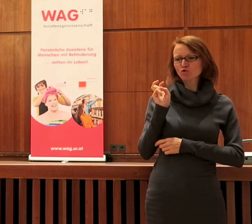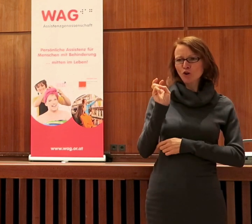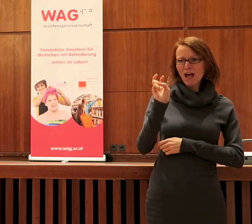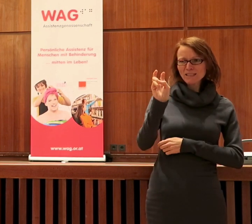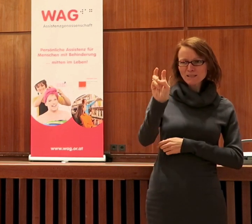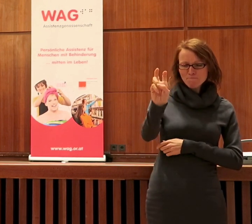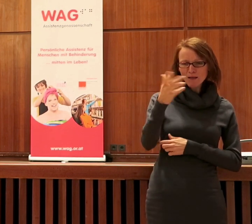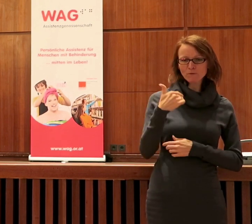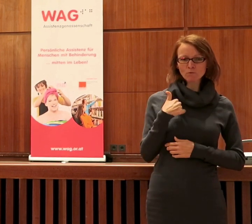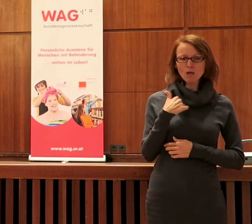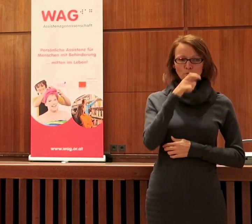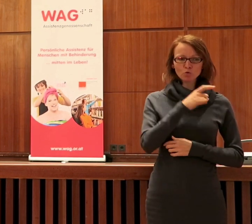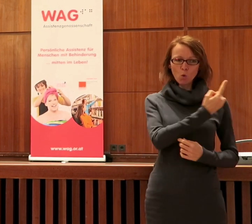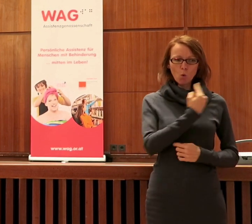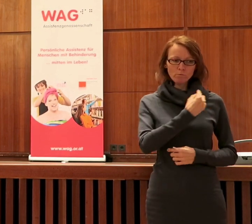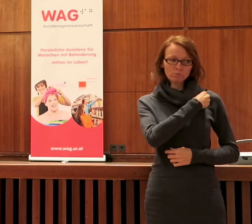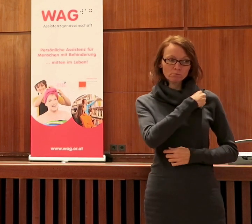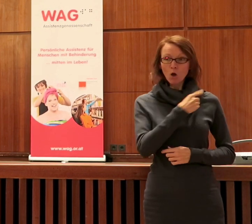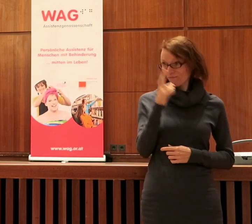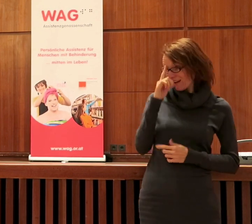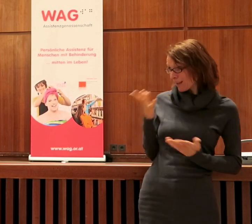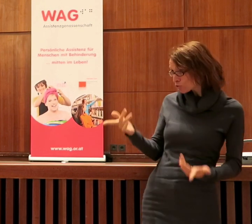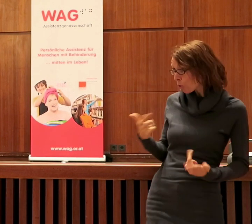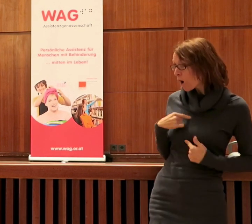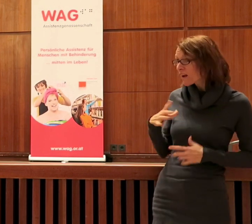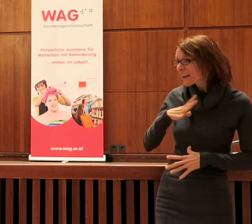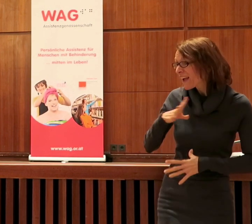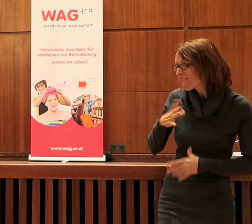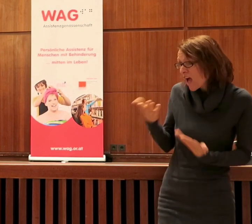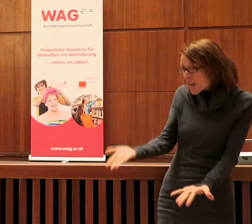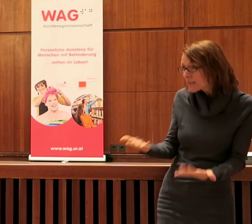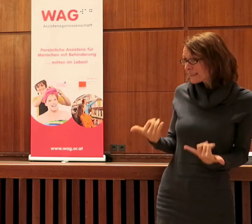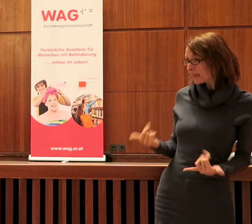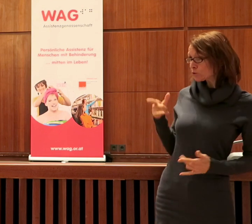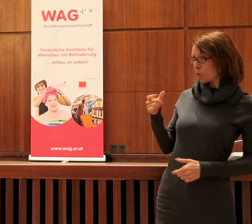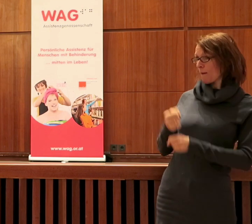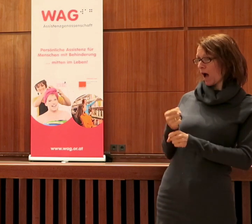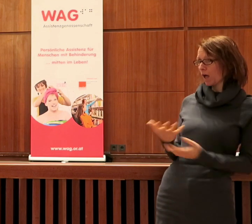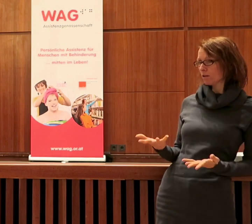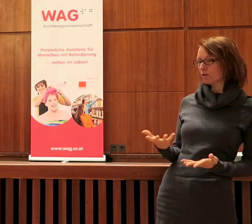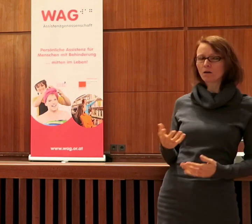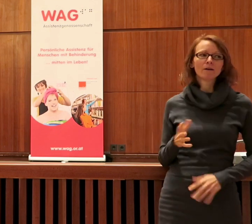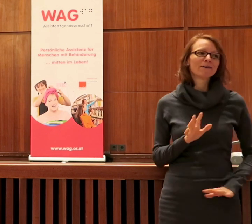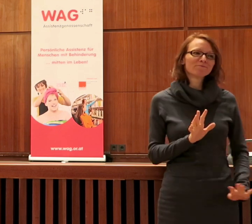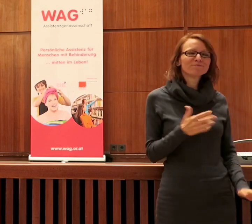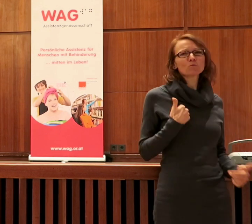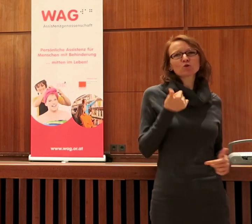Kommt eine Frau zu mir her: "Wissen Sie, dass das sehr gefährlich ist, was Sie hier machen." Ich muss dazu sagen, ich bin nicht selber gefahren.